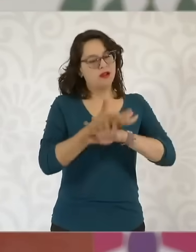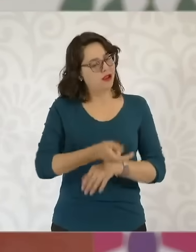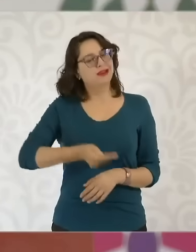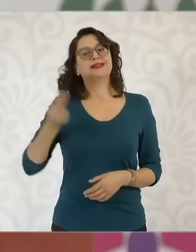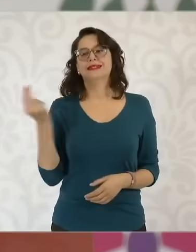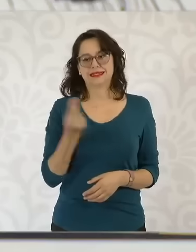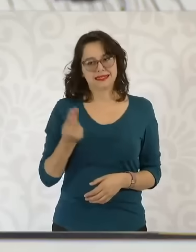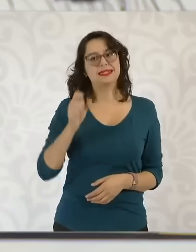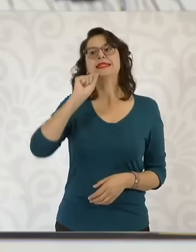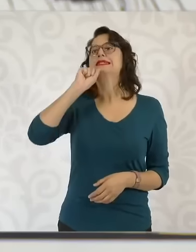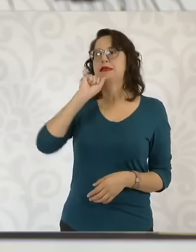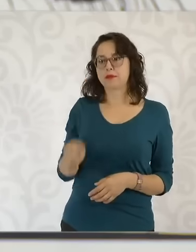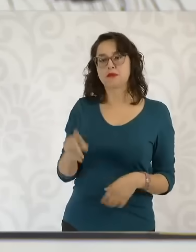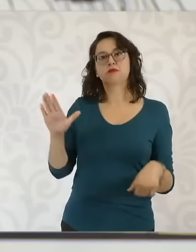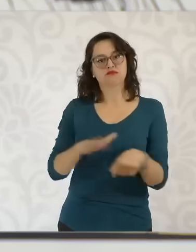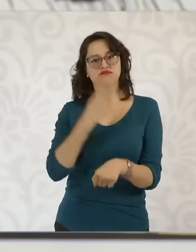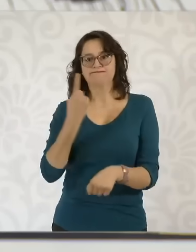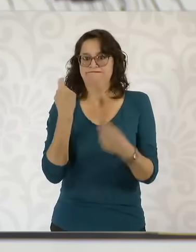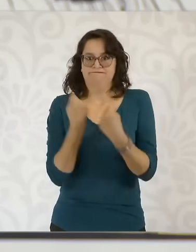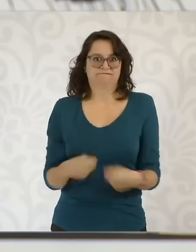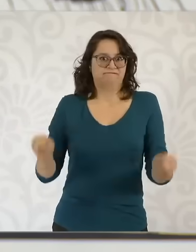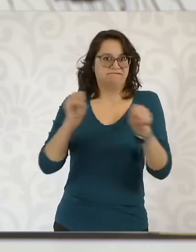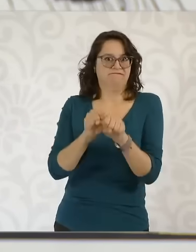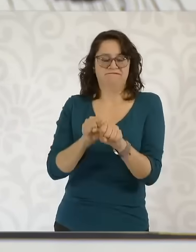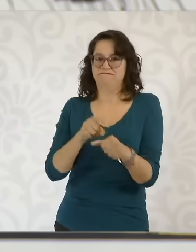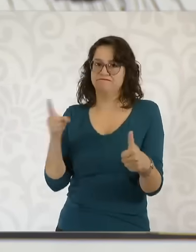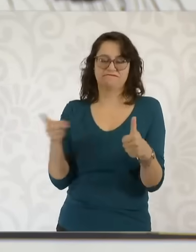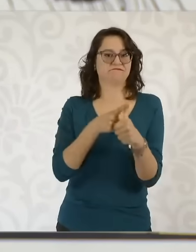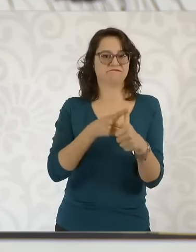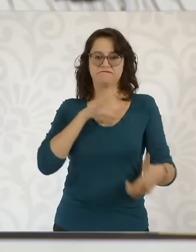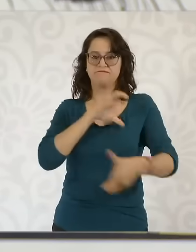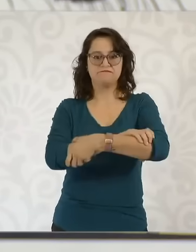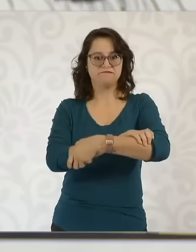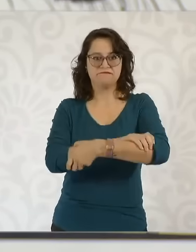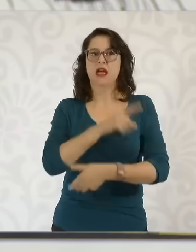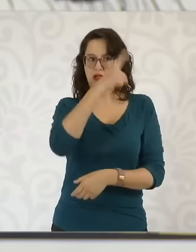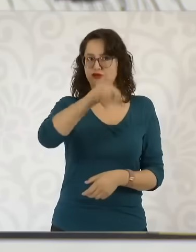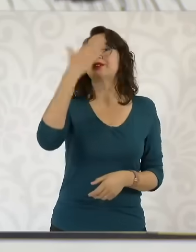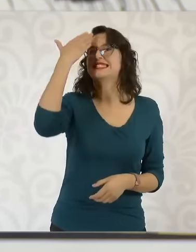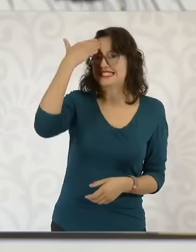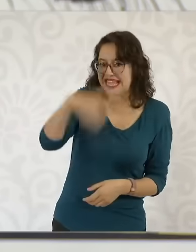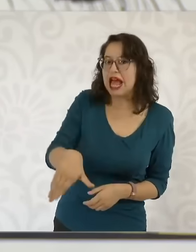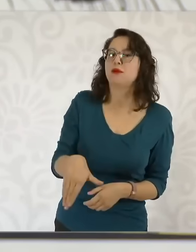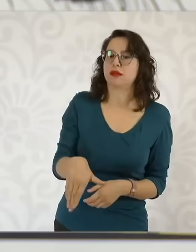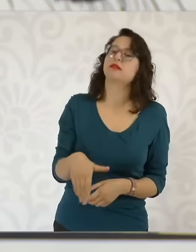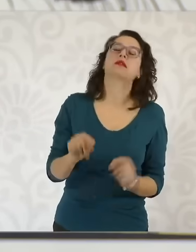Somos su principal socio comercial. y ellos están conscientes de ello. Entonces es muy importante